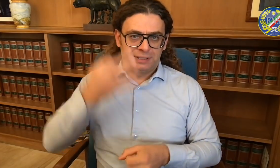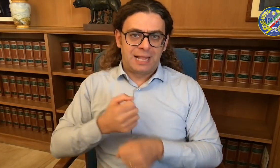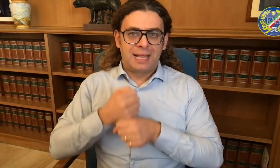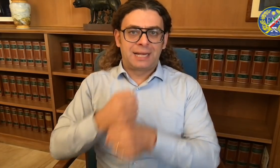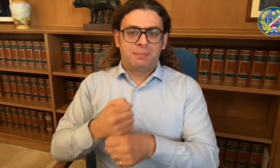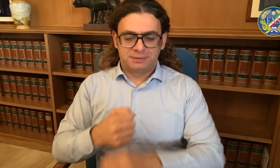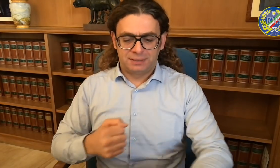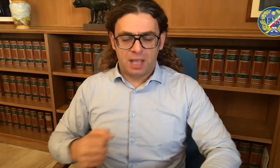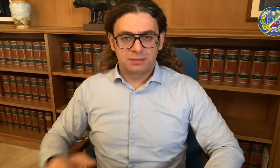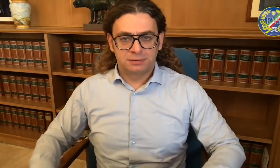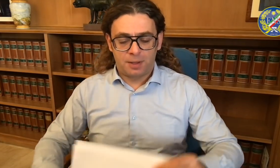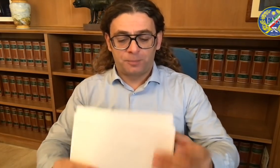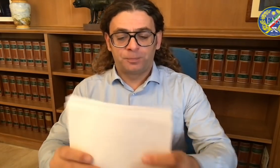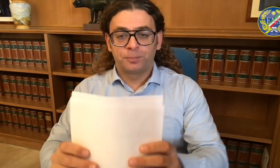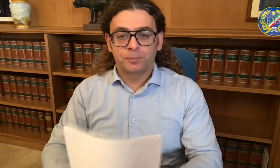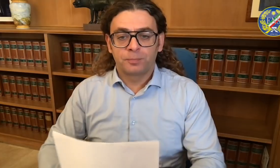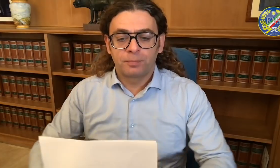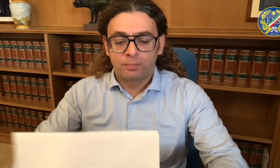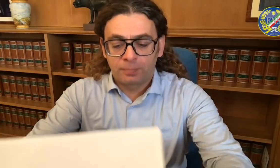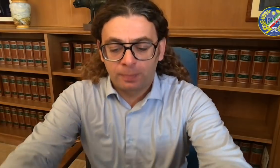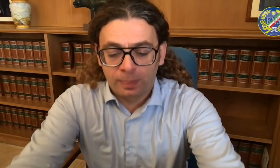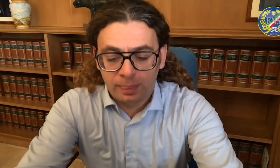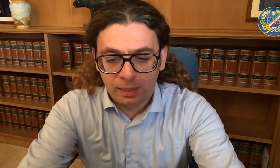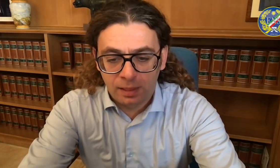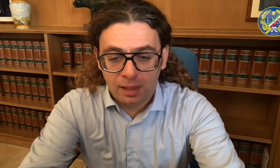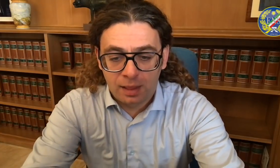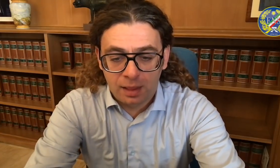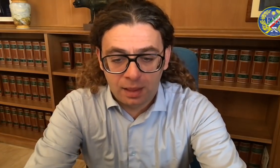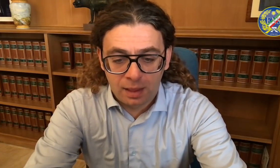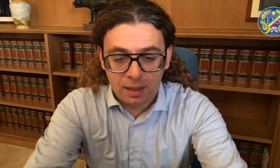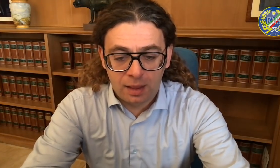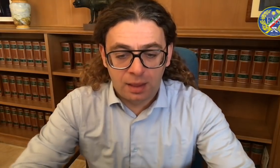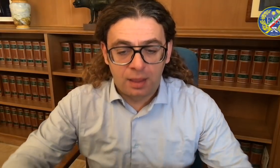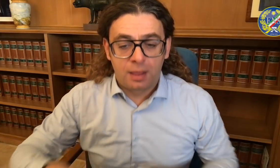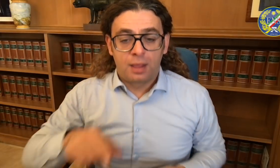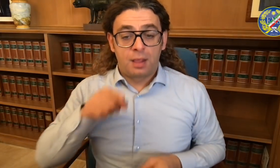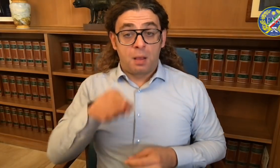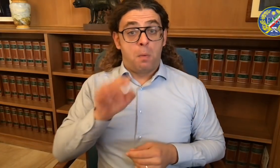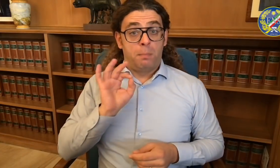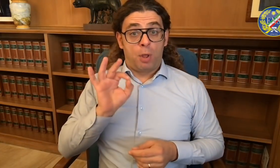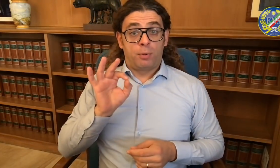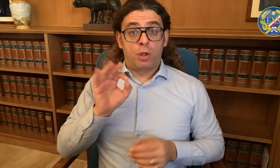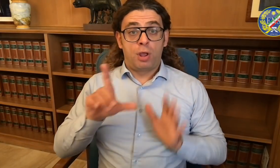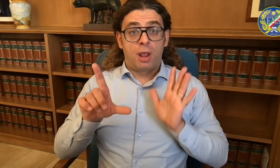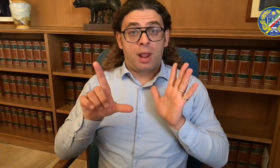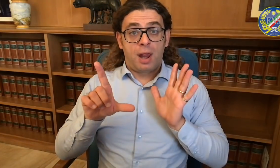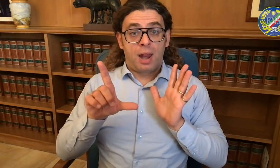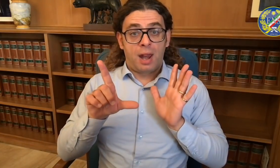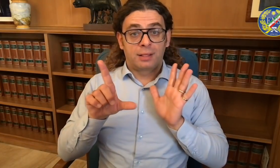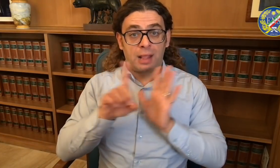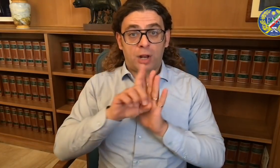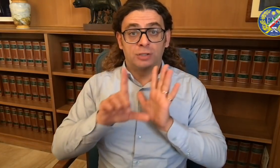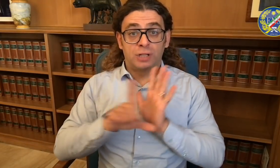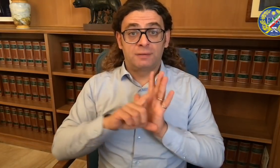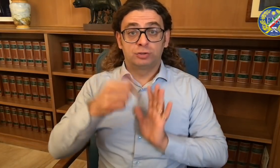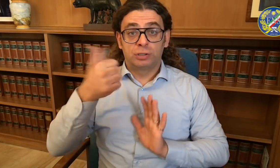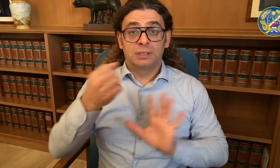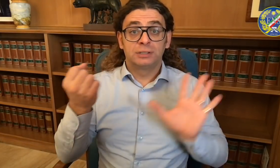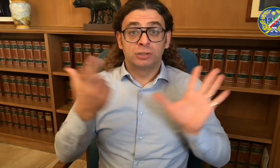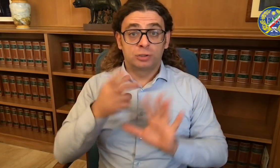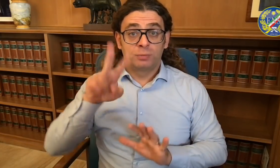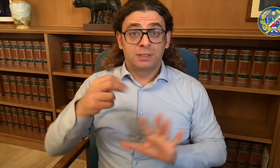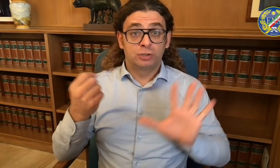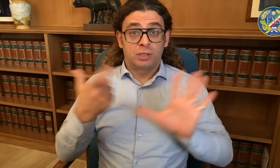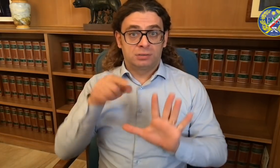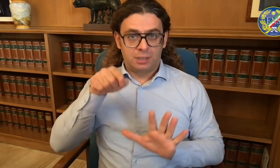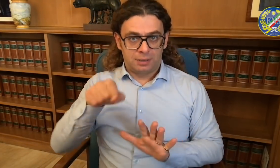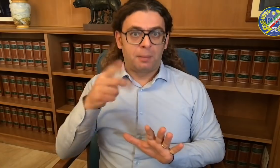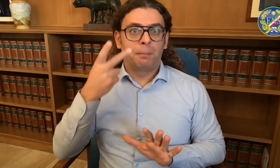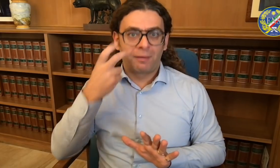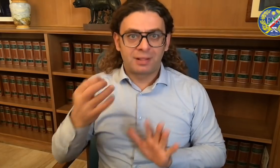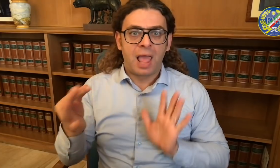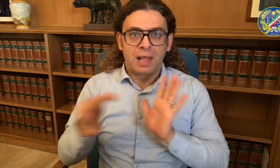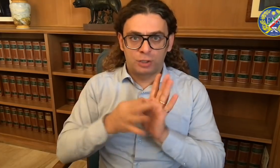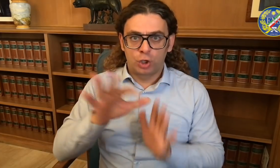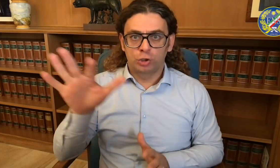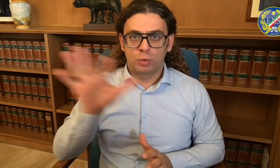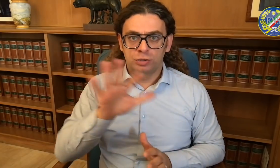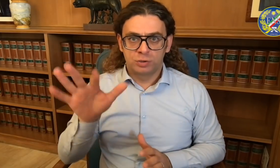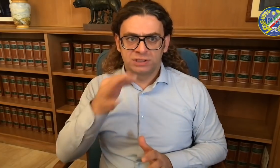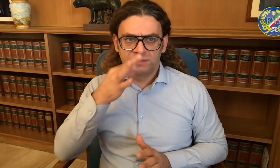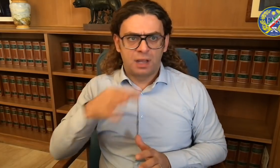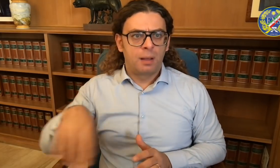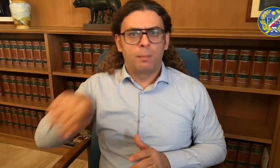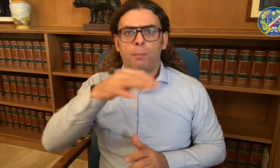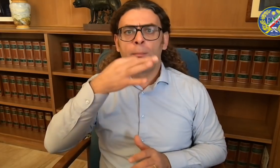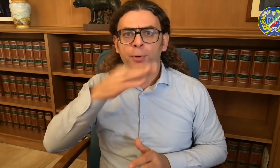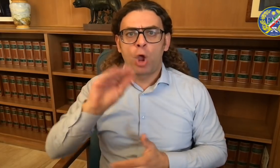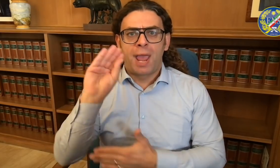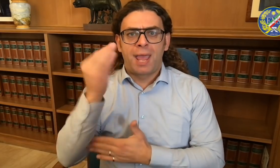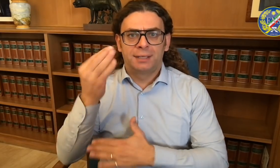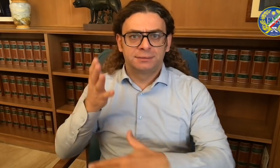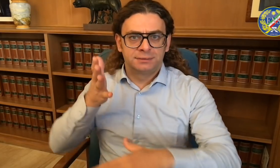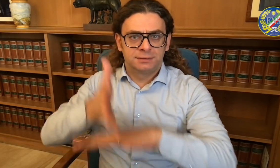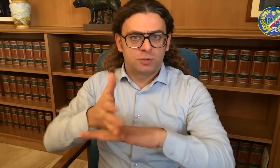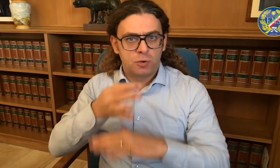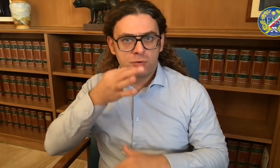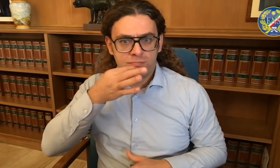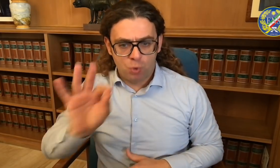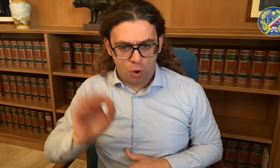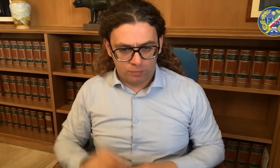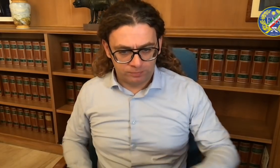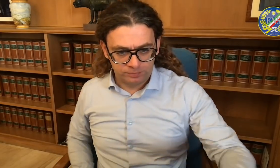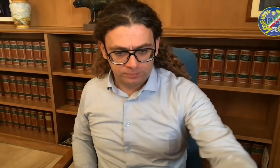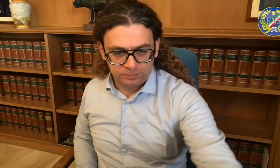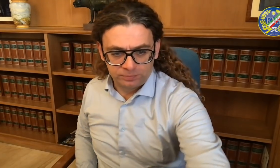alla rappresentanza della categoria. Questo è previsto dal decreto legislativo n. 117 del 2017 all'articolo 55, ai sensi del quale l’ENS può intervenire.